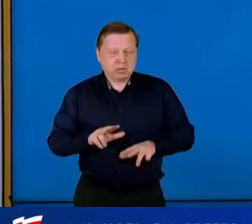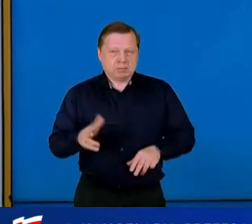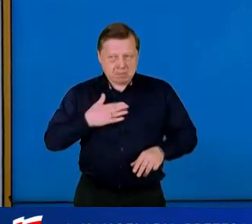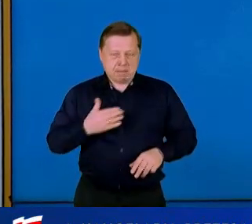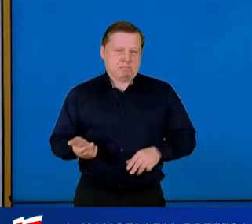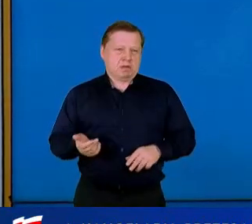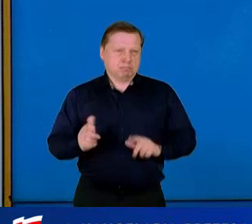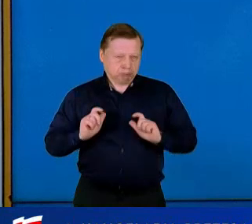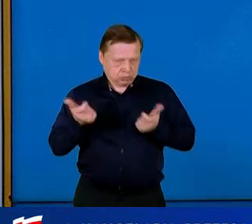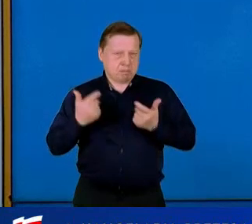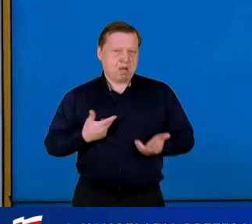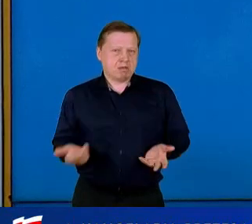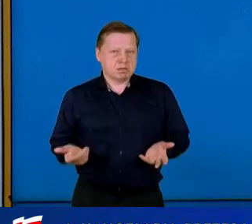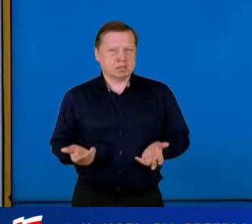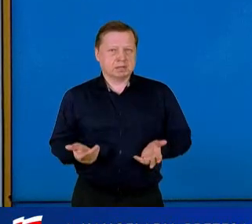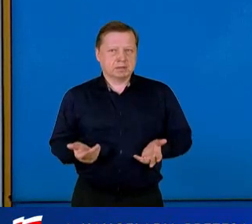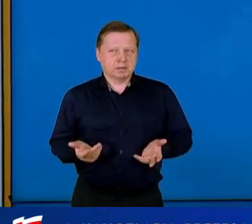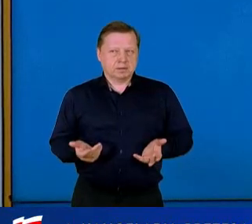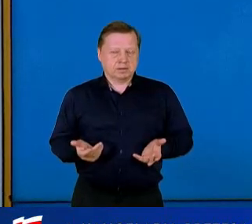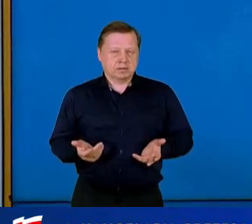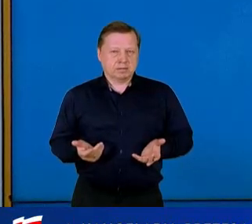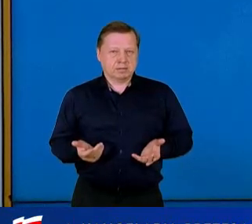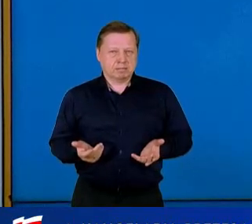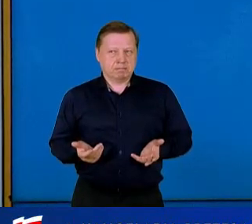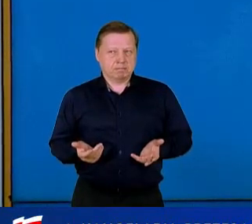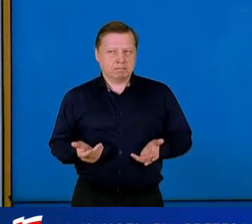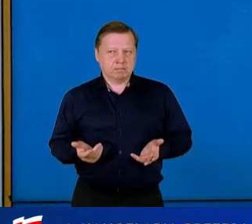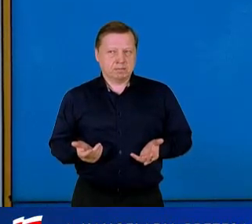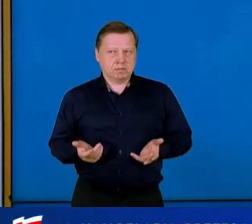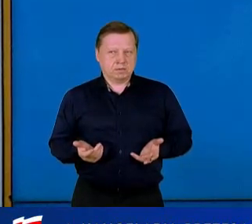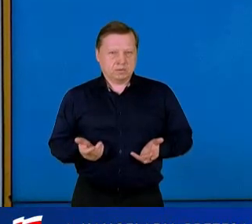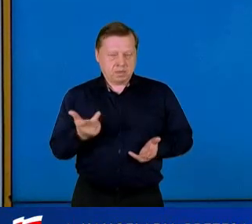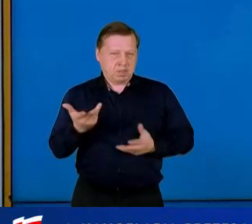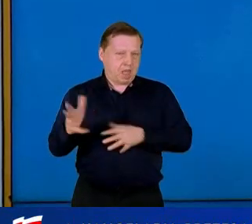przypadki osób z bardzo daleką niepełnosprawnością.